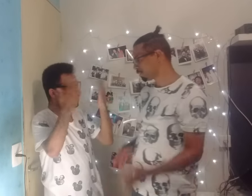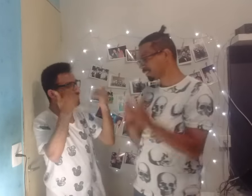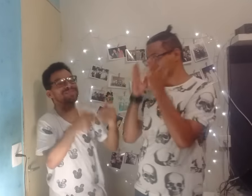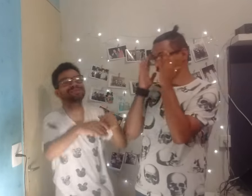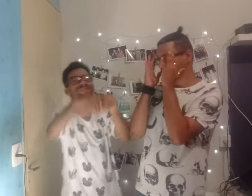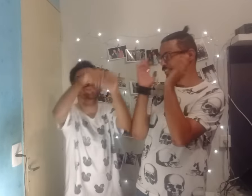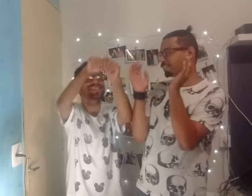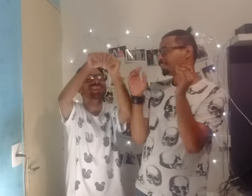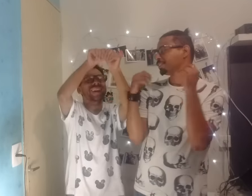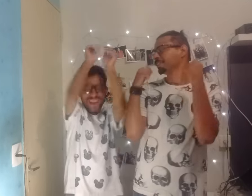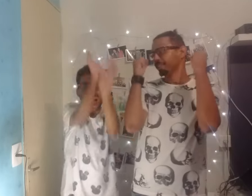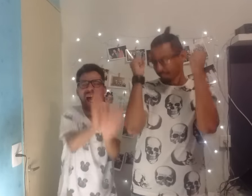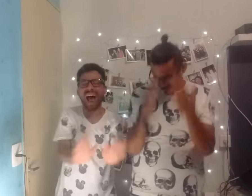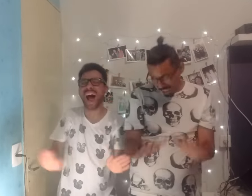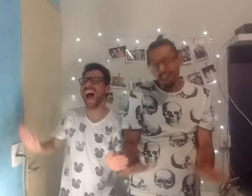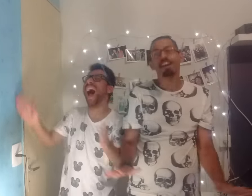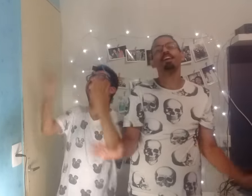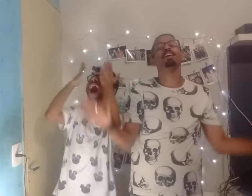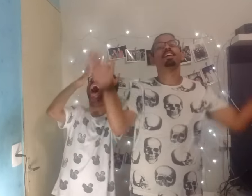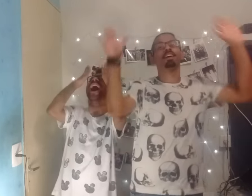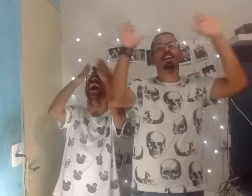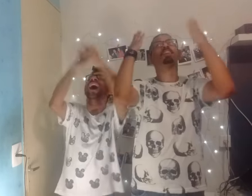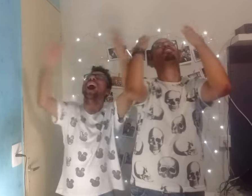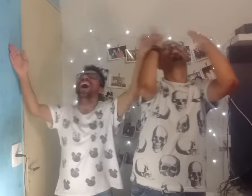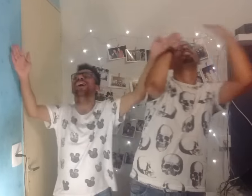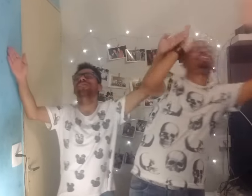imitir oh! brasill oh!!! heheh